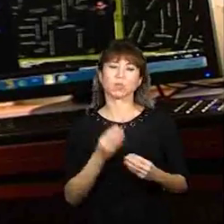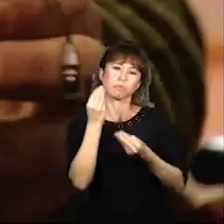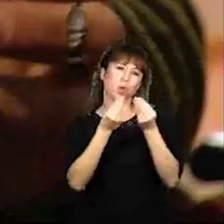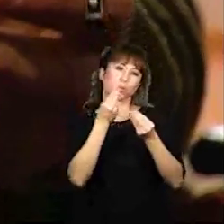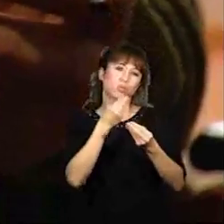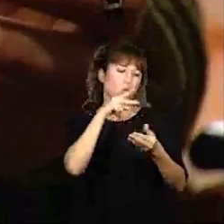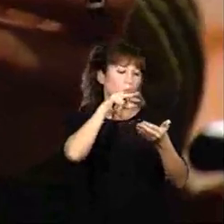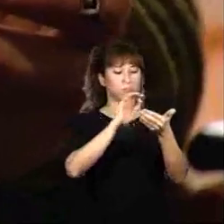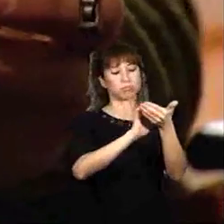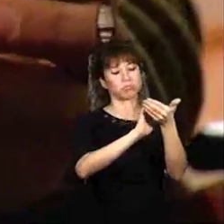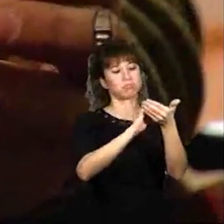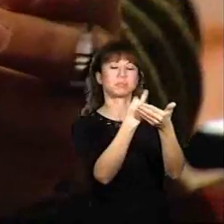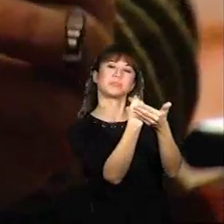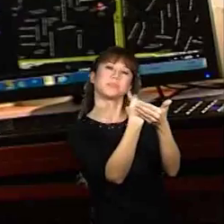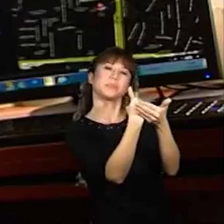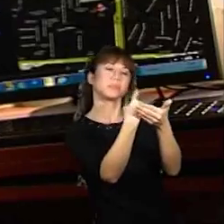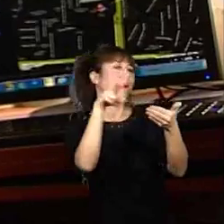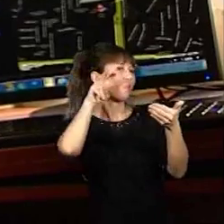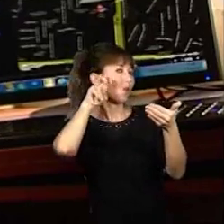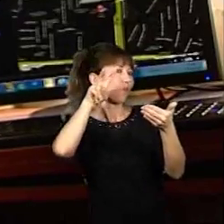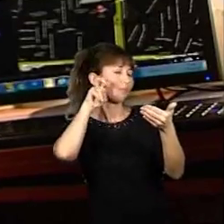tiene aquí unos botones y él te devuelve la información en audio. Incorpora también una radio